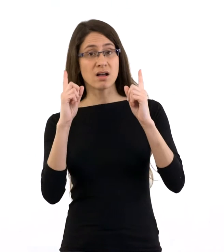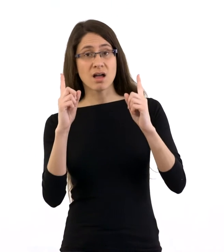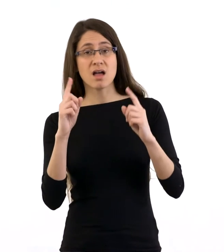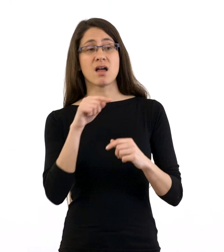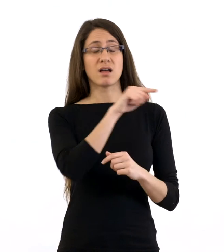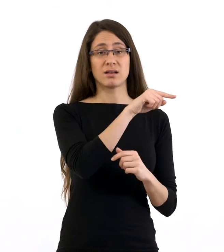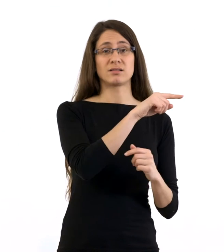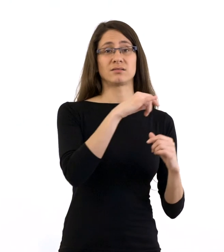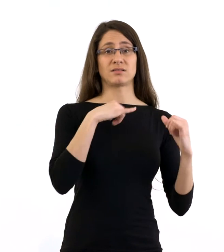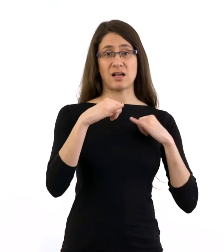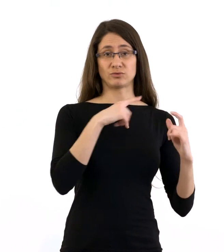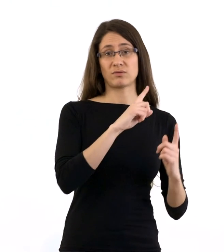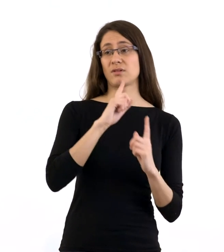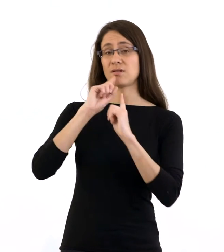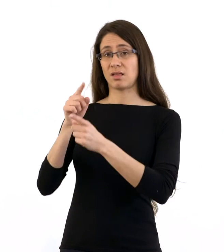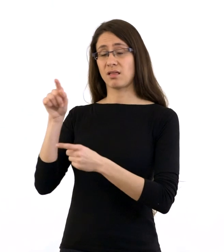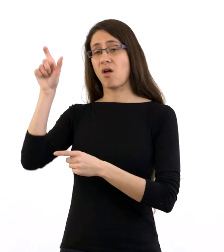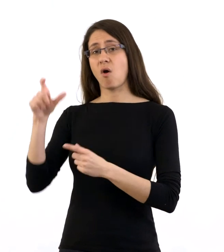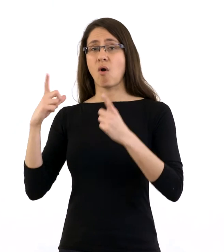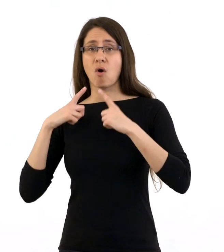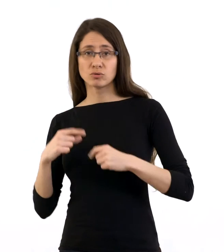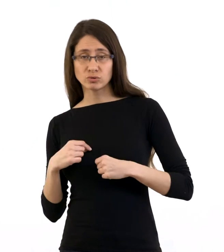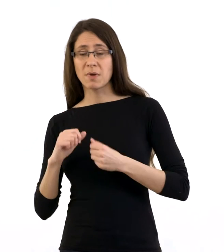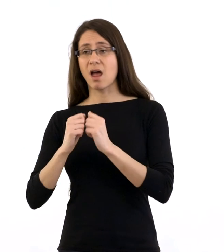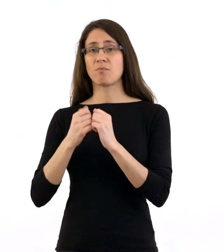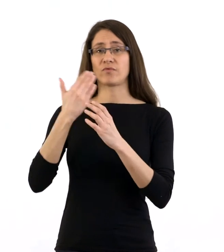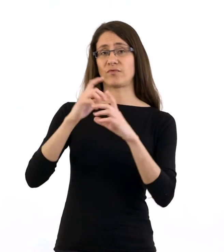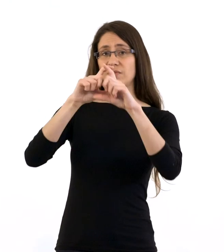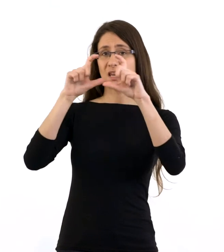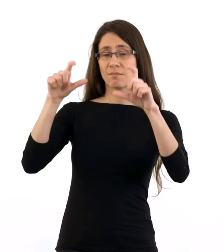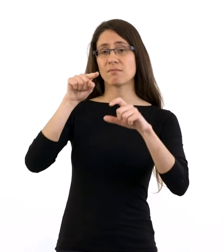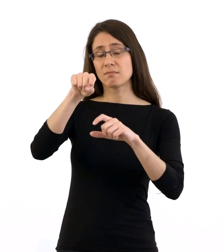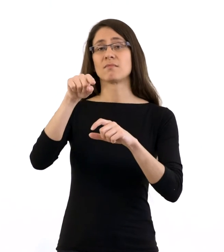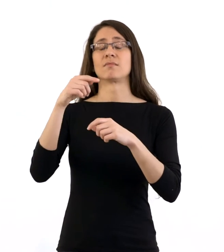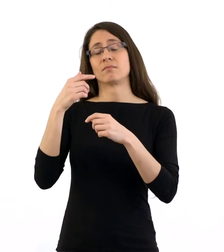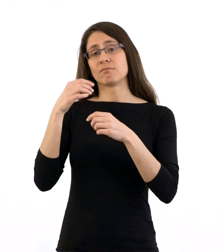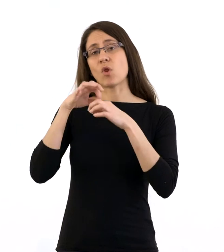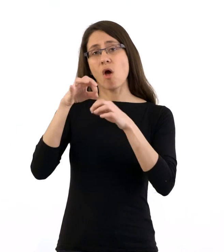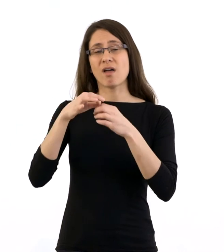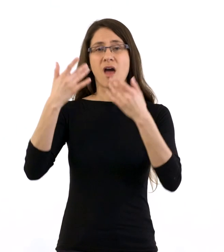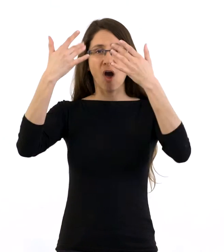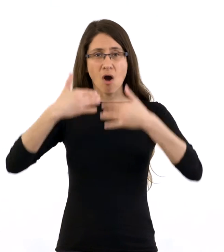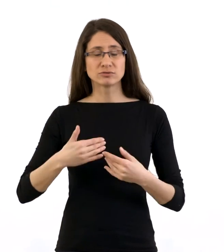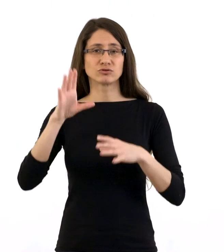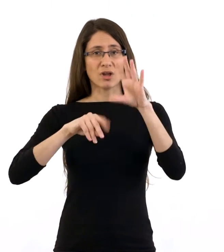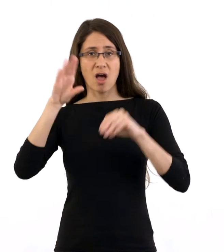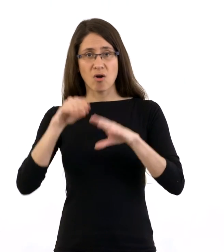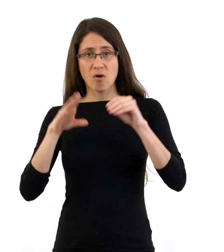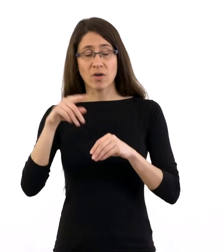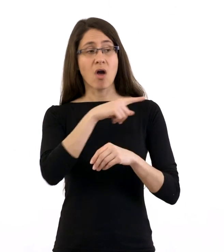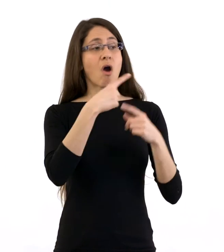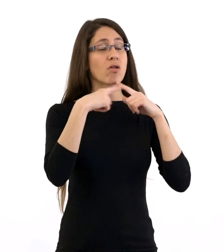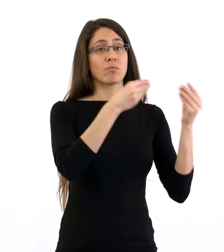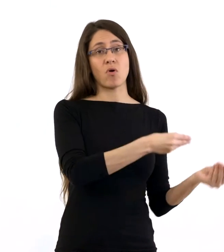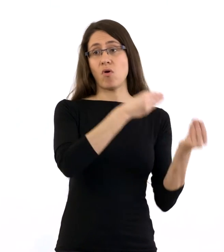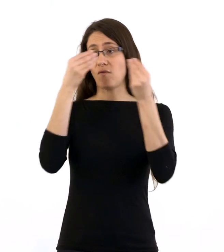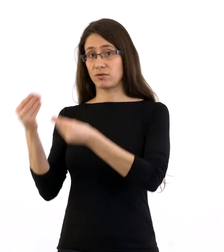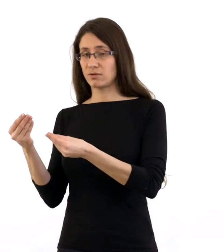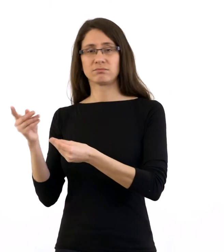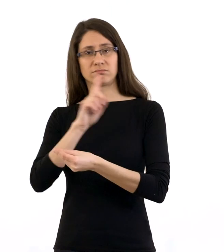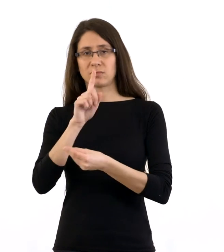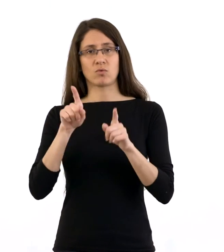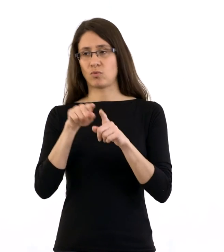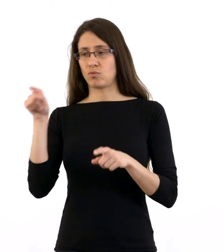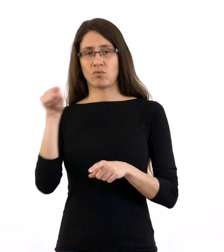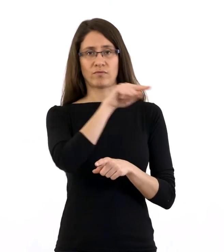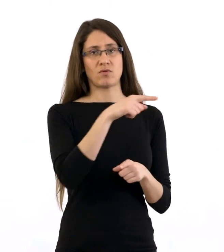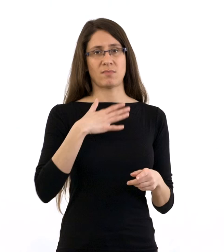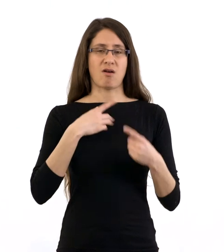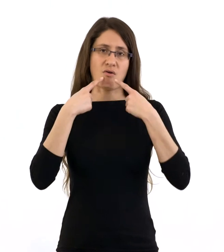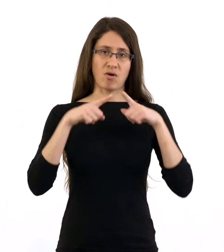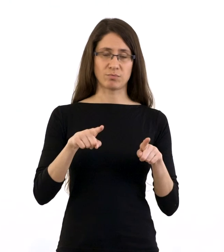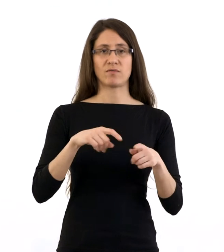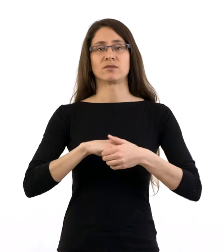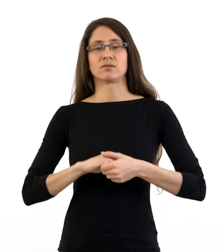Uwaga: powierzenia innej osobie czy podmiotowi prowadzenia rachunkowości nie zwalnia zarządu z odpowiedzialności w tym zakresie.